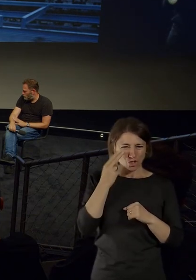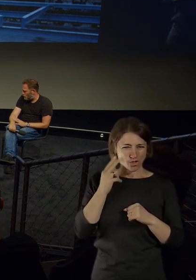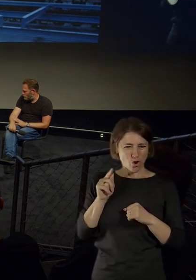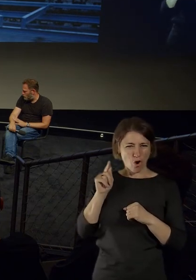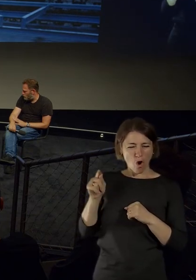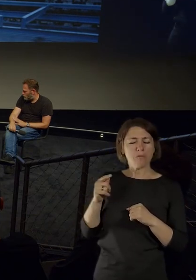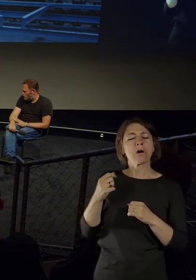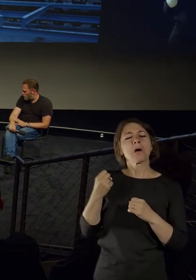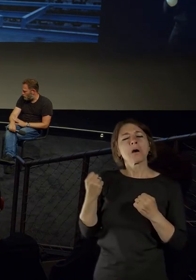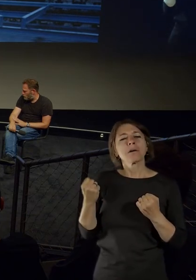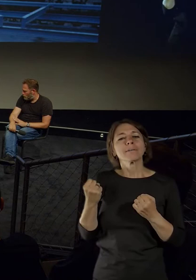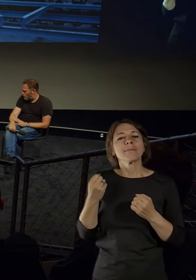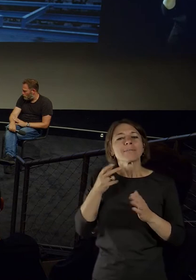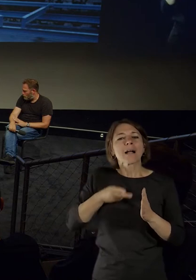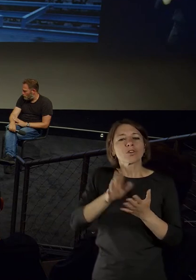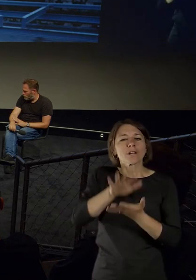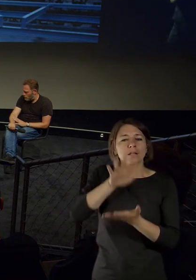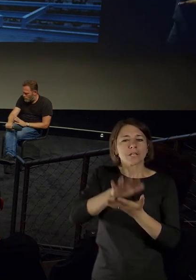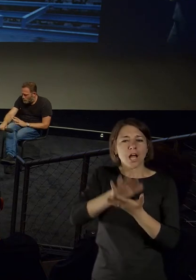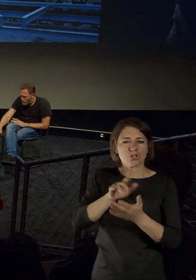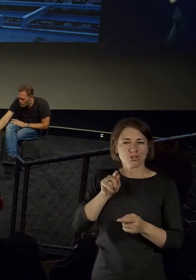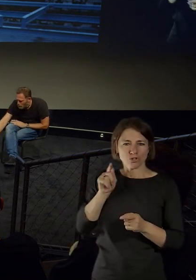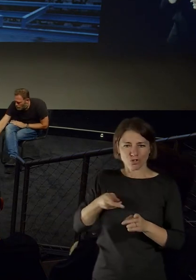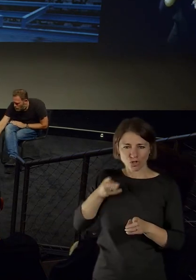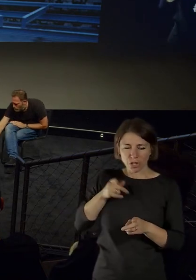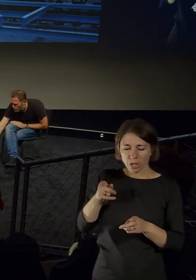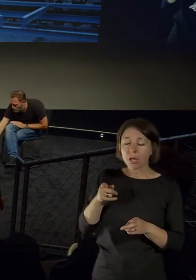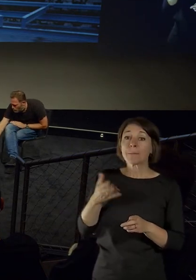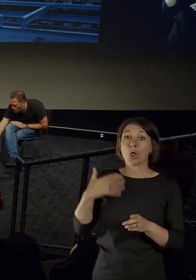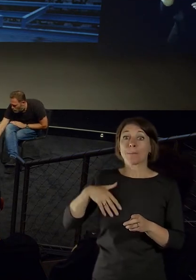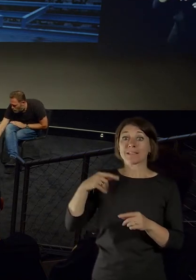určité možnosti, kterou připustilo i Ministerstvo kultury v místě toho CETINu,